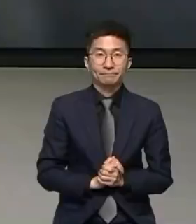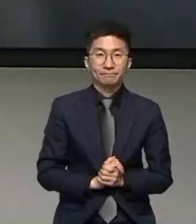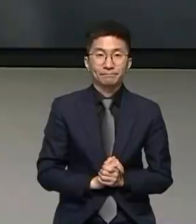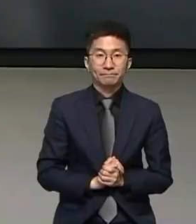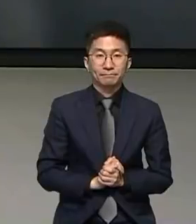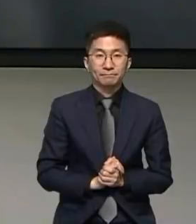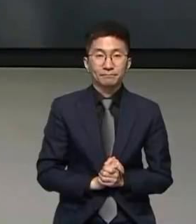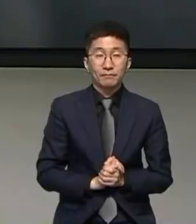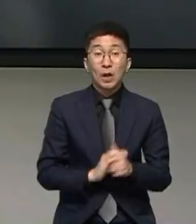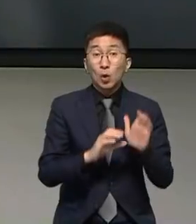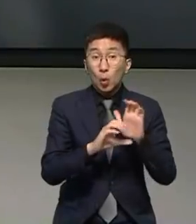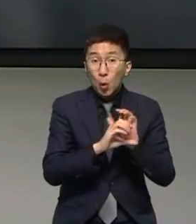(앵커) 이어서 코로나19 소식입니다.